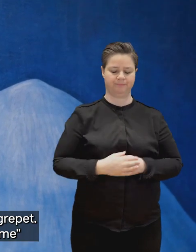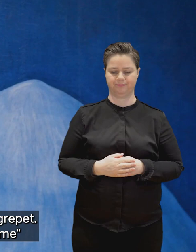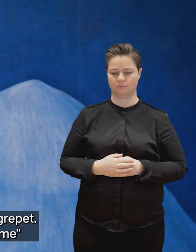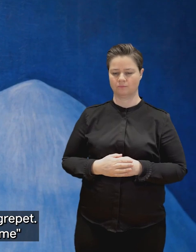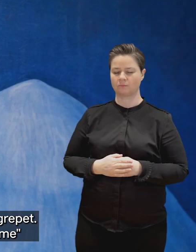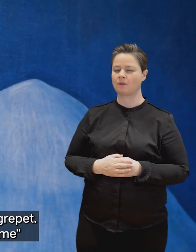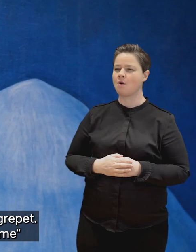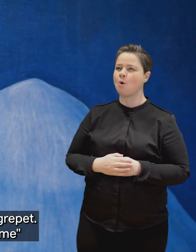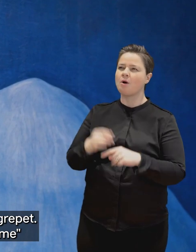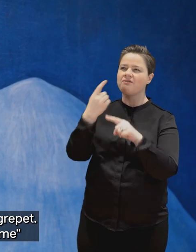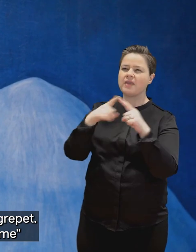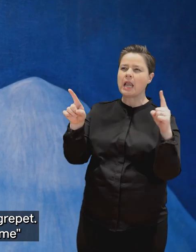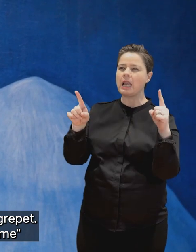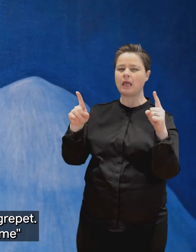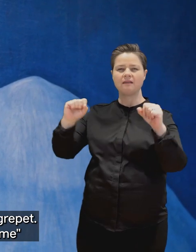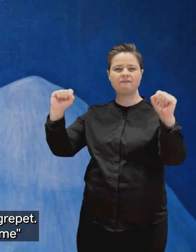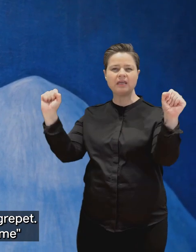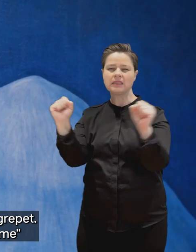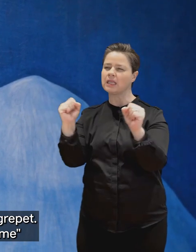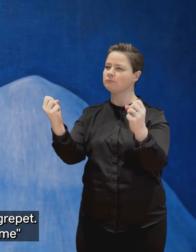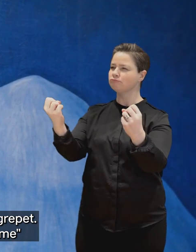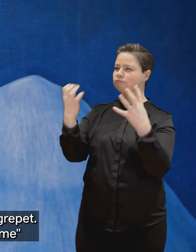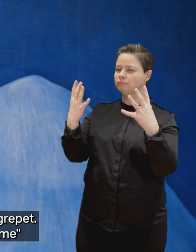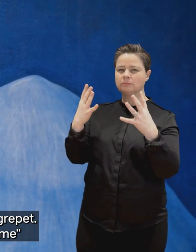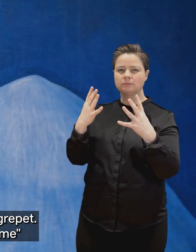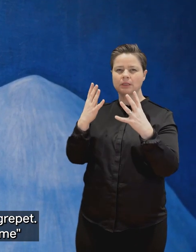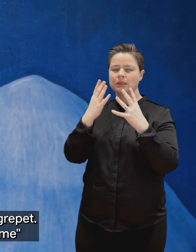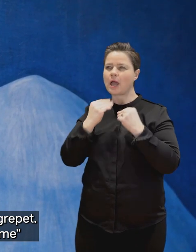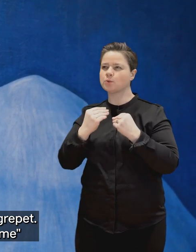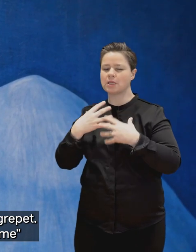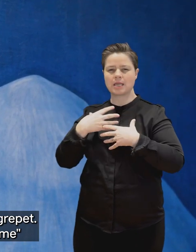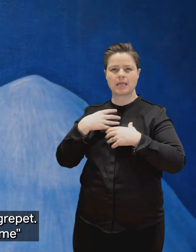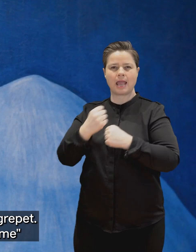"Fjellet i vinter gjør en taus, grepet. Man føler noe av det samme"